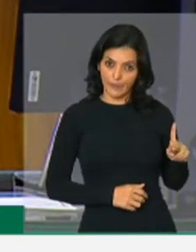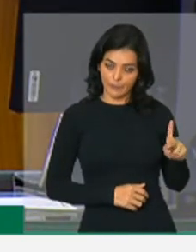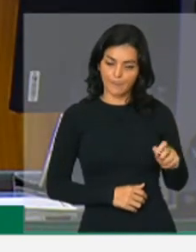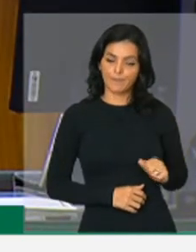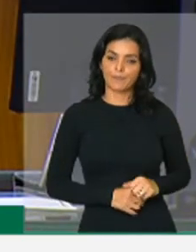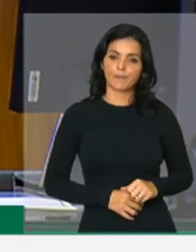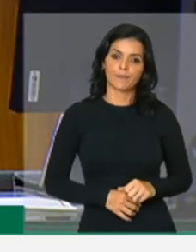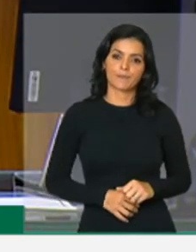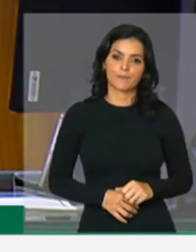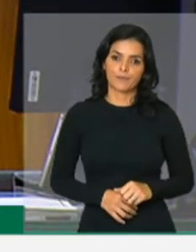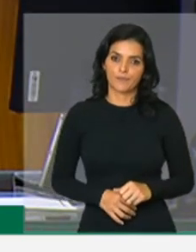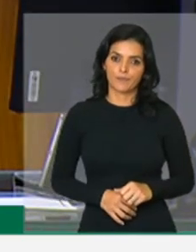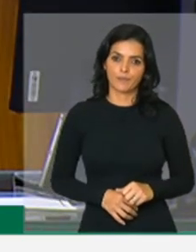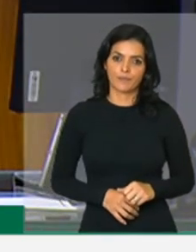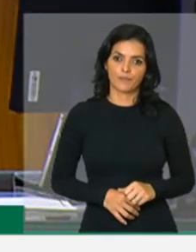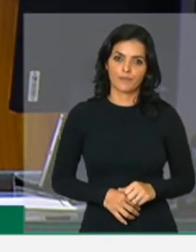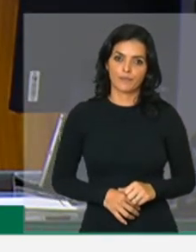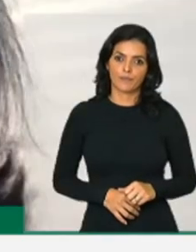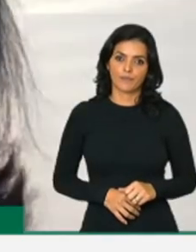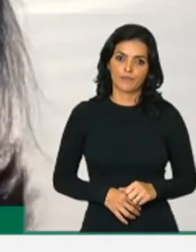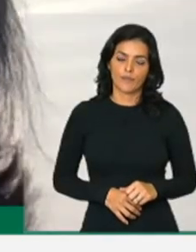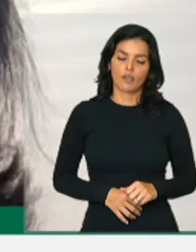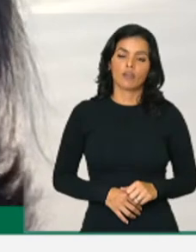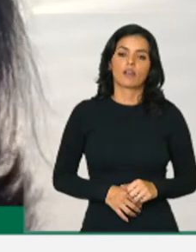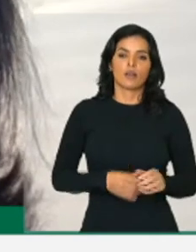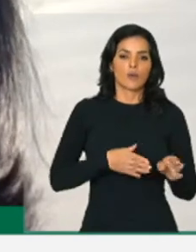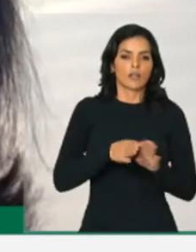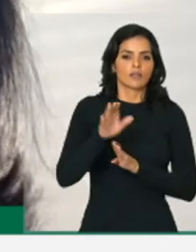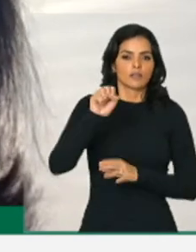OBRIGADO. PROS. -- [DEPUTADO]: PSDB ORIENTA SIM PRESIDENTE. -- [PRESIDENTE]: